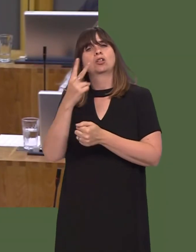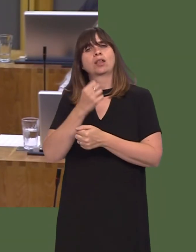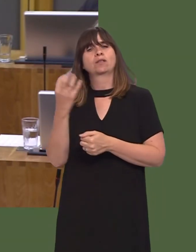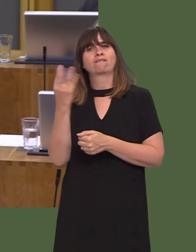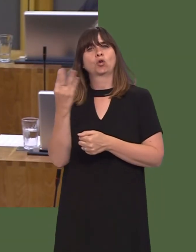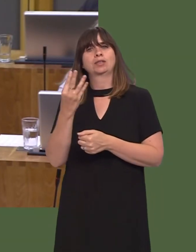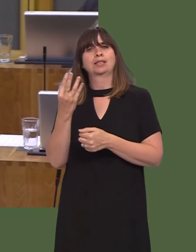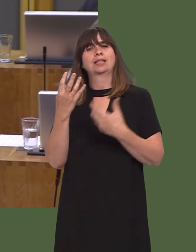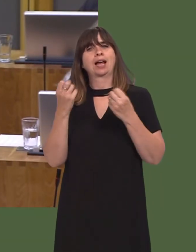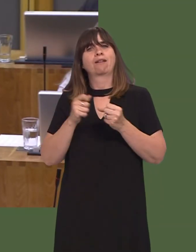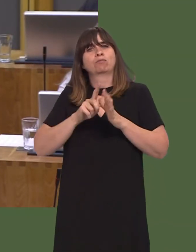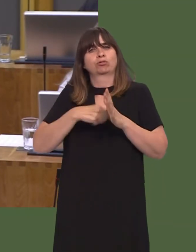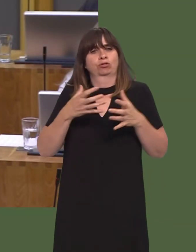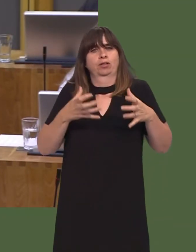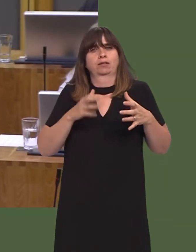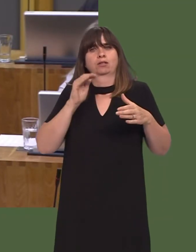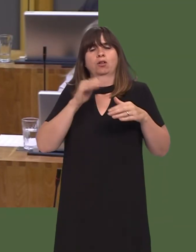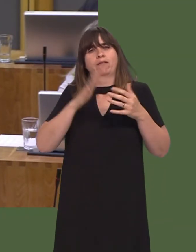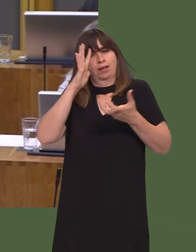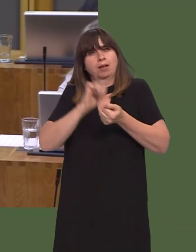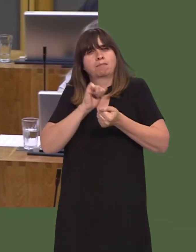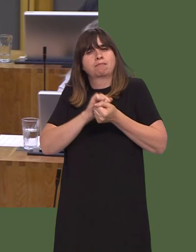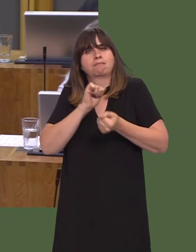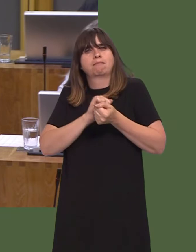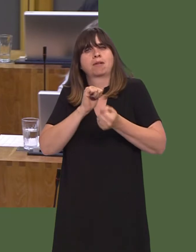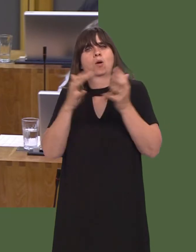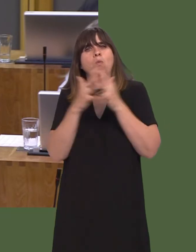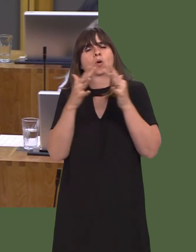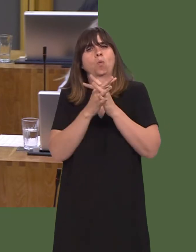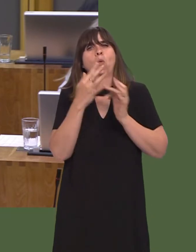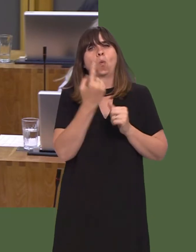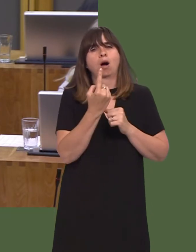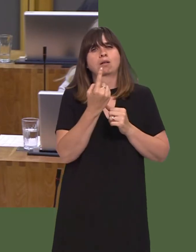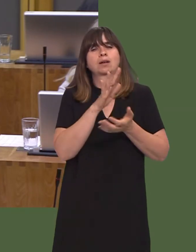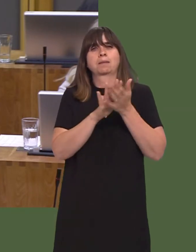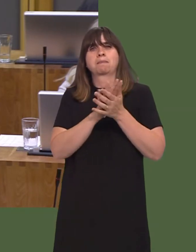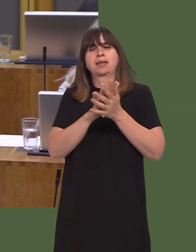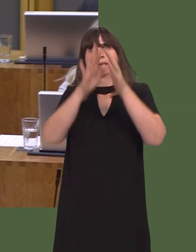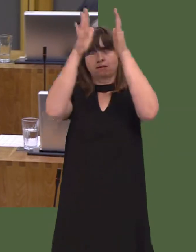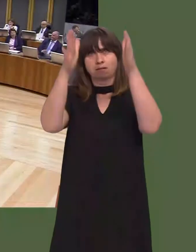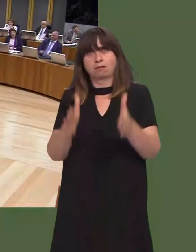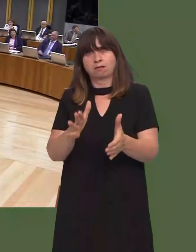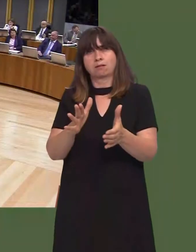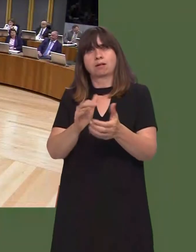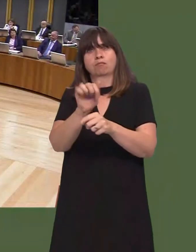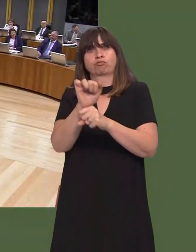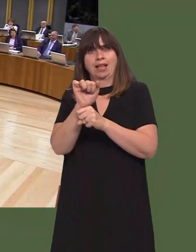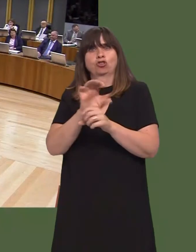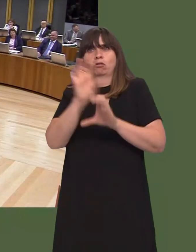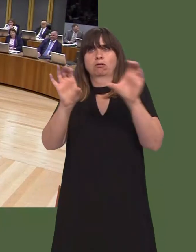fel rhan oín gweithgareddau i gofioír rhyfel byd cyntaf, wedi helpu i ddiogelu cofebau rhyfel ledled Cymru. Rhun ap Iorwerth: Mi gofiaf i heddiw fel y